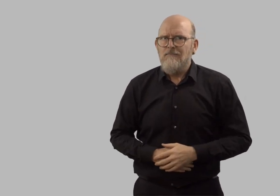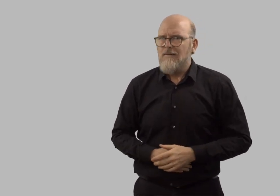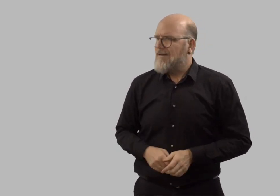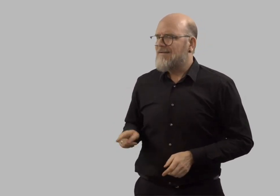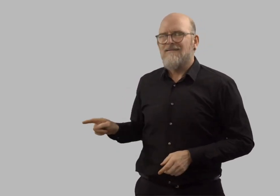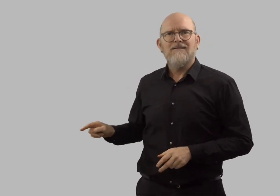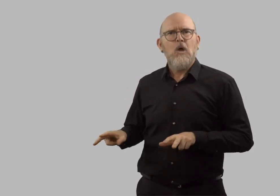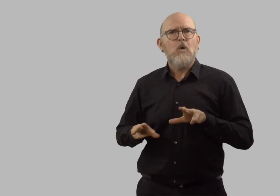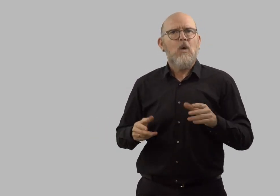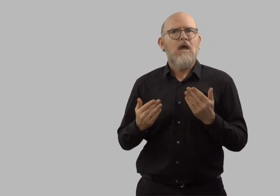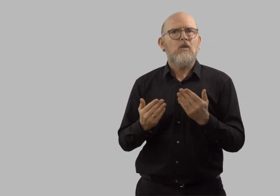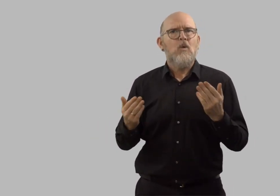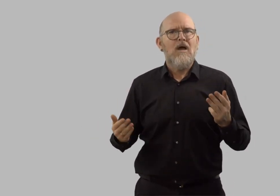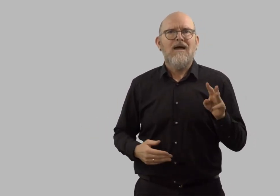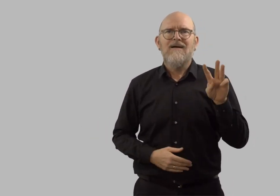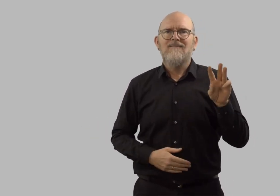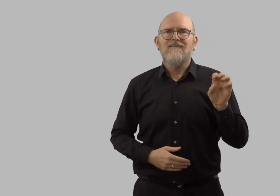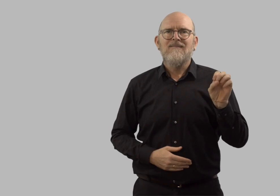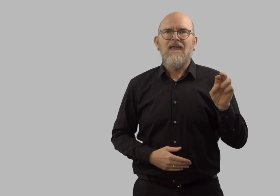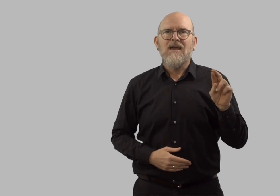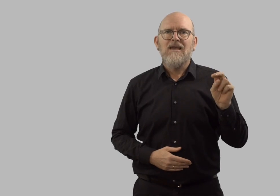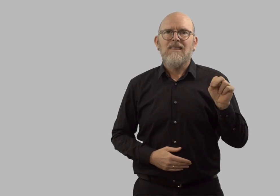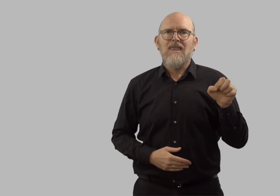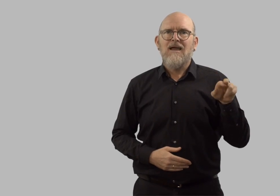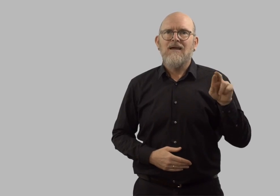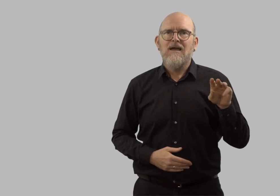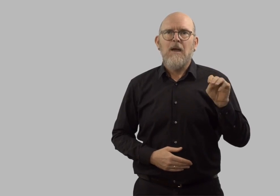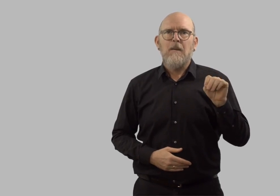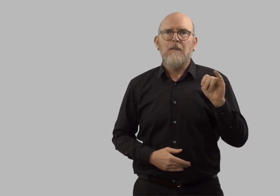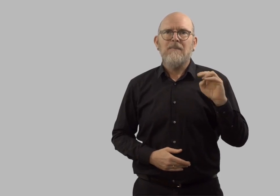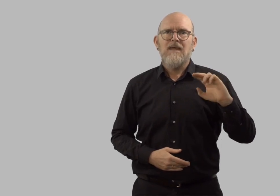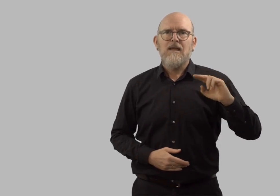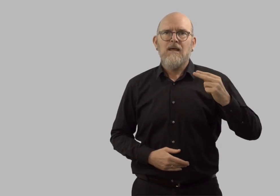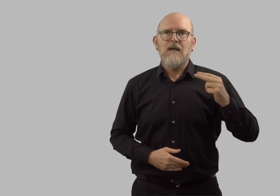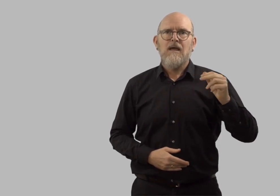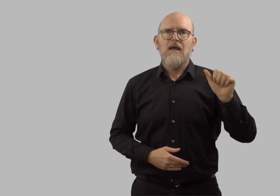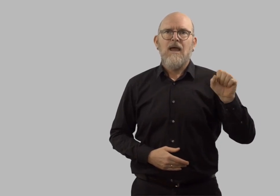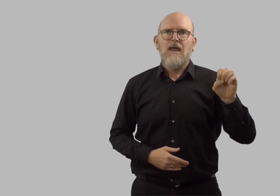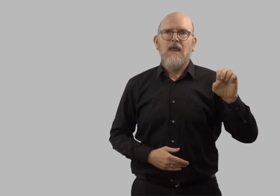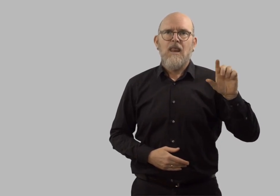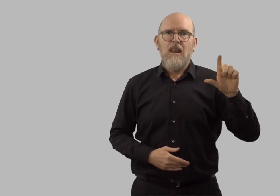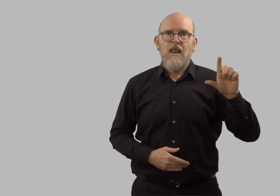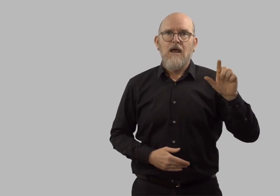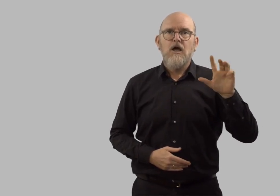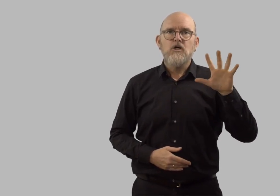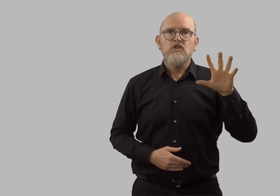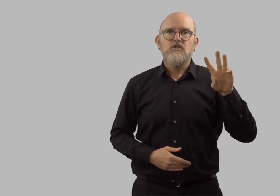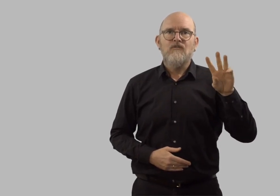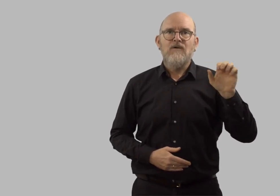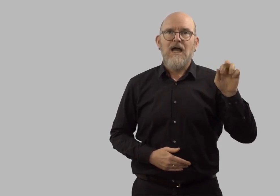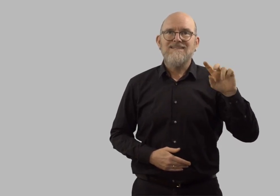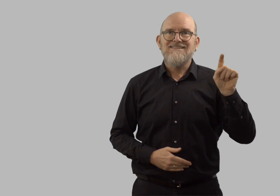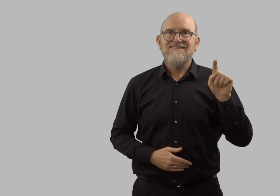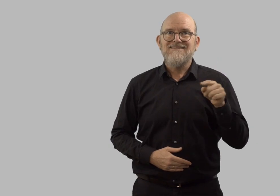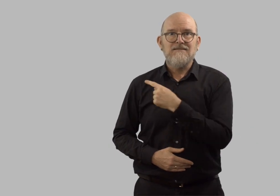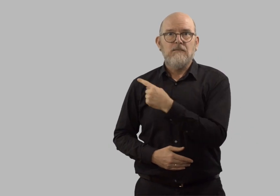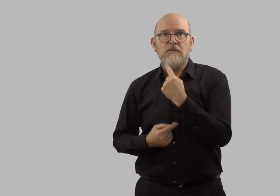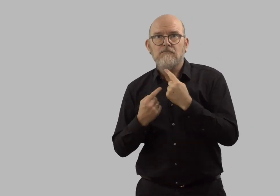Der Kurator Werner-Michael Schwarz